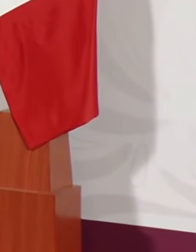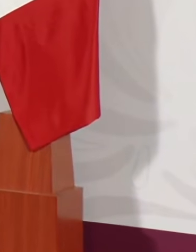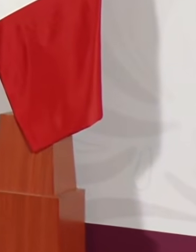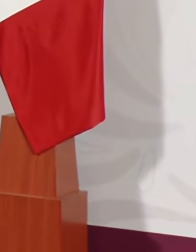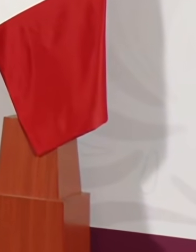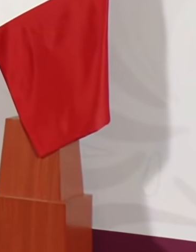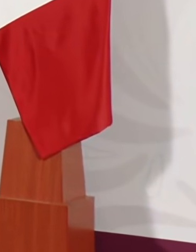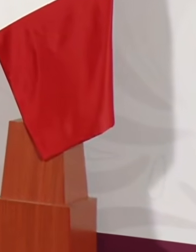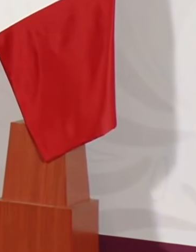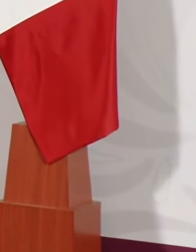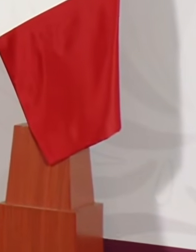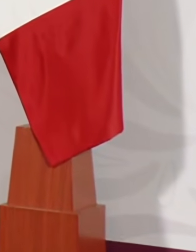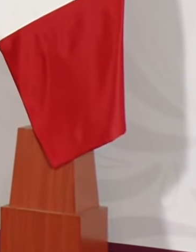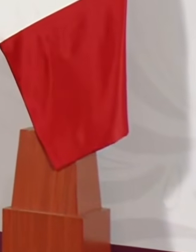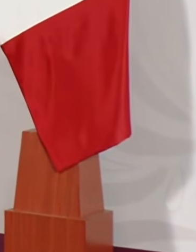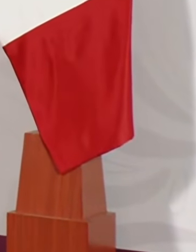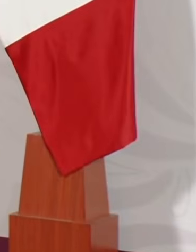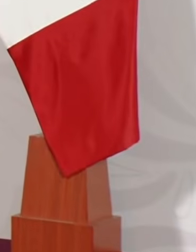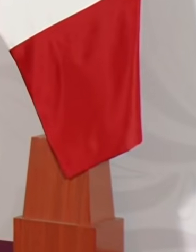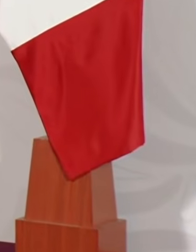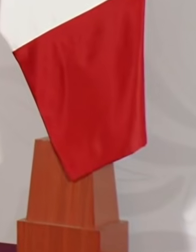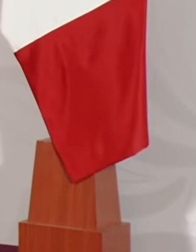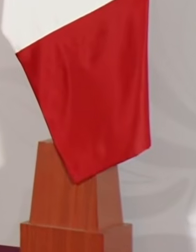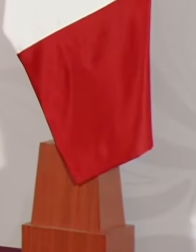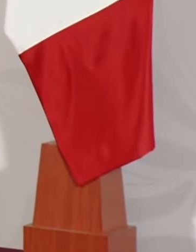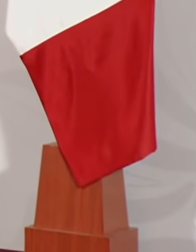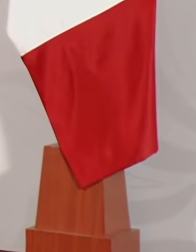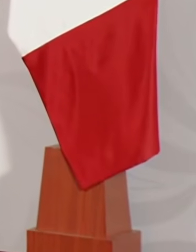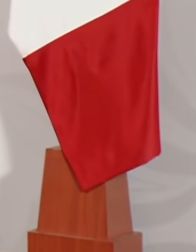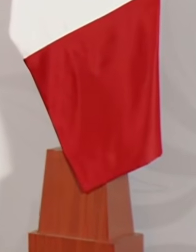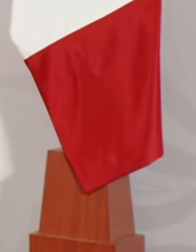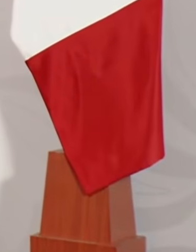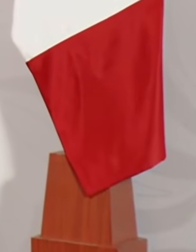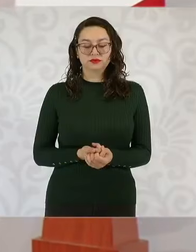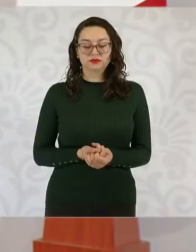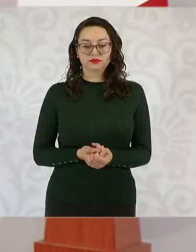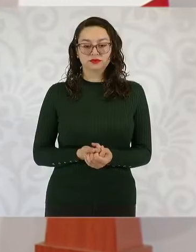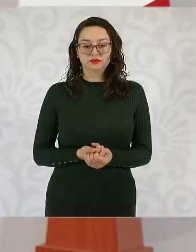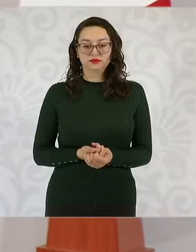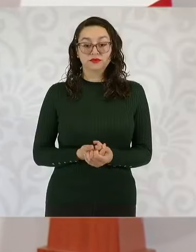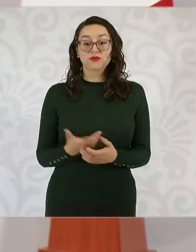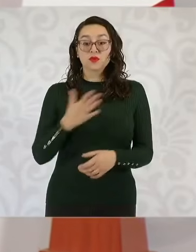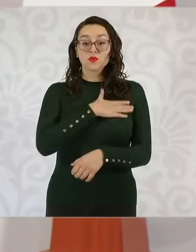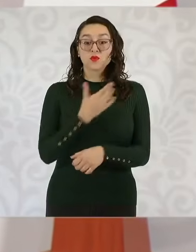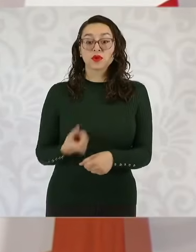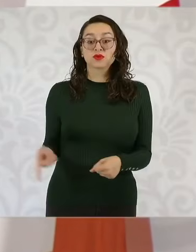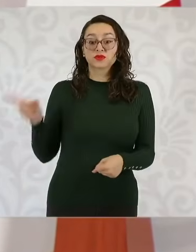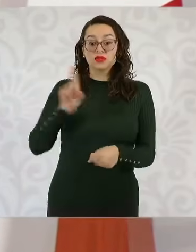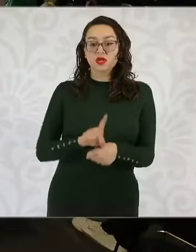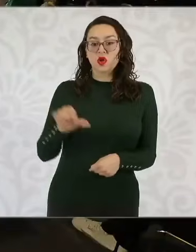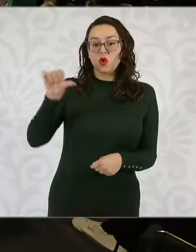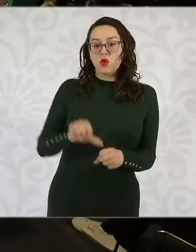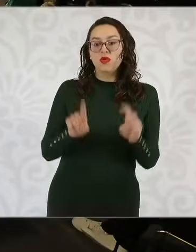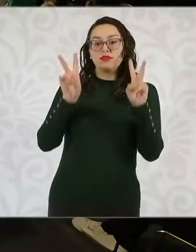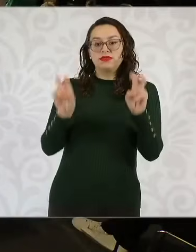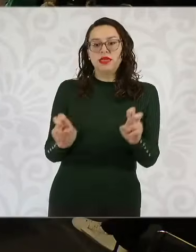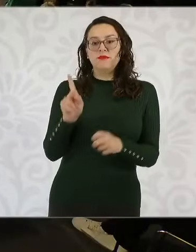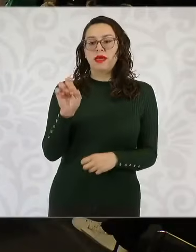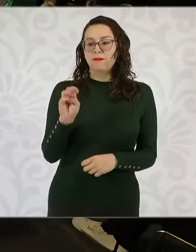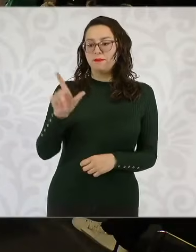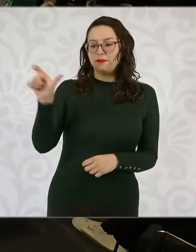la secretaria de energía lucelena González Escobar y está el director general de Pemex